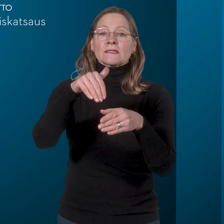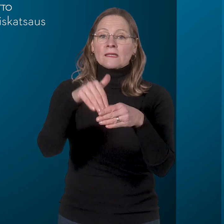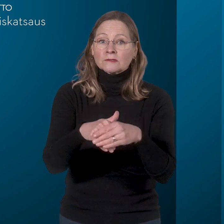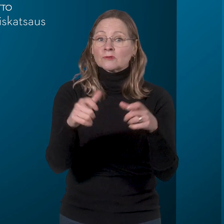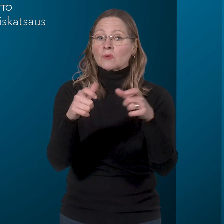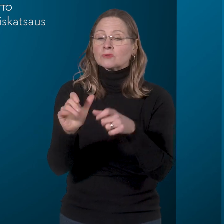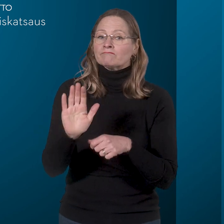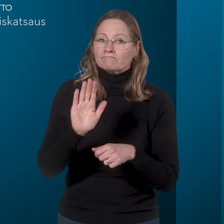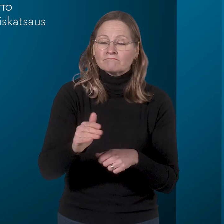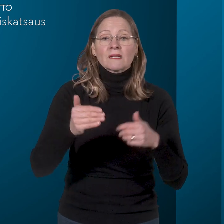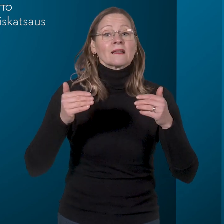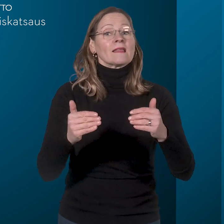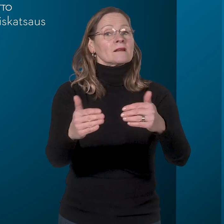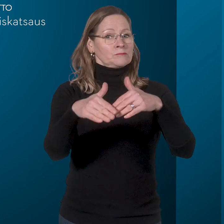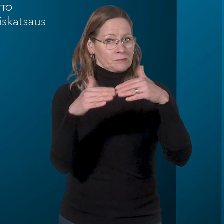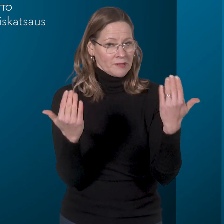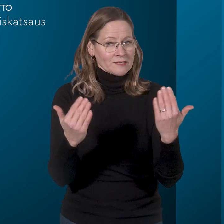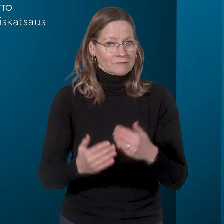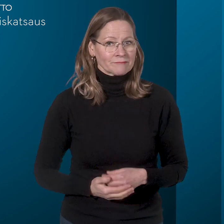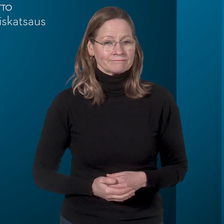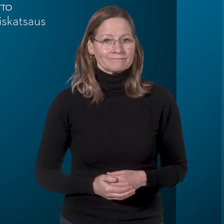jäsenyhdistysten kehittämispäivä.